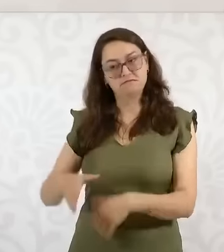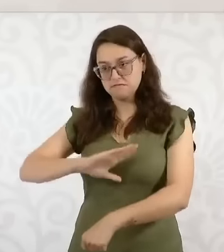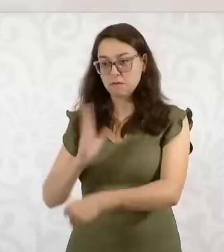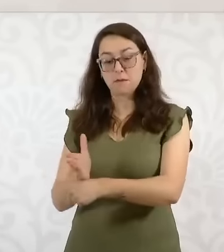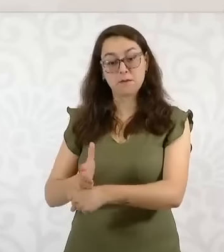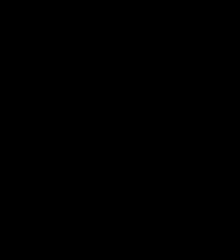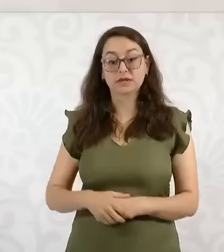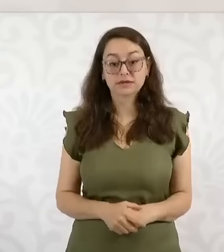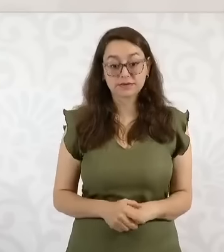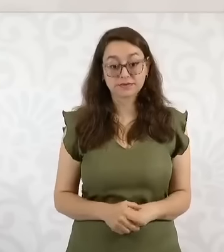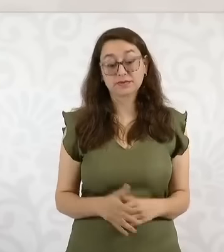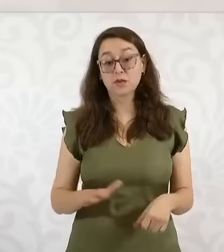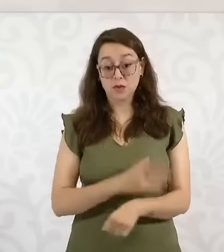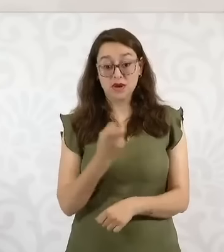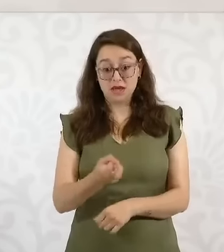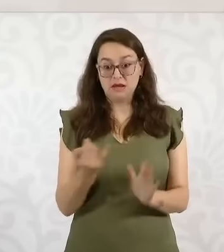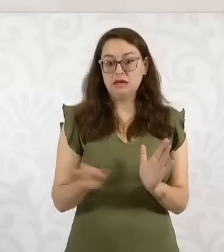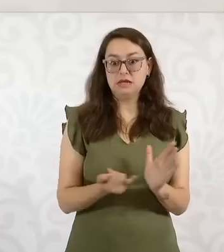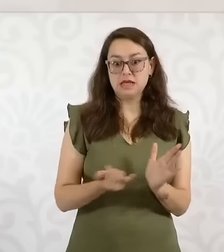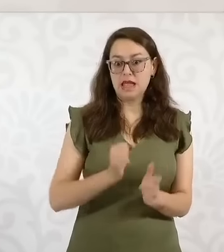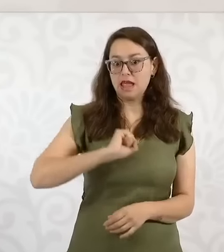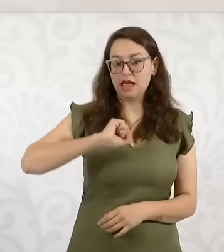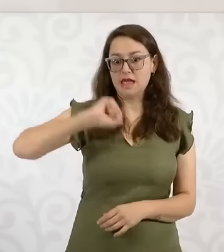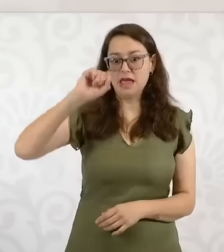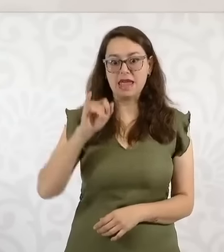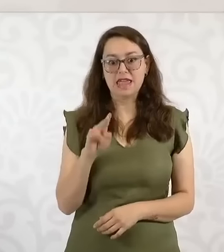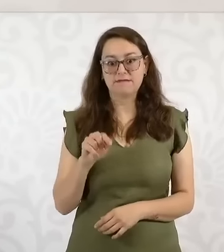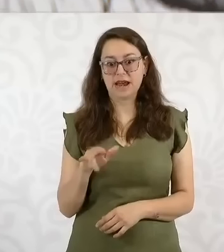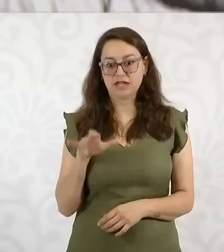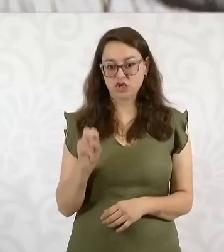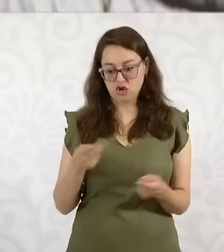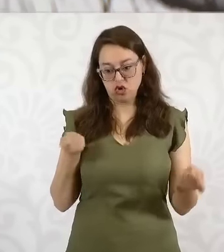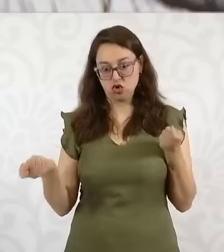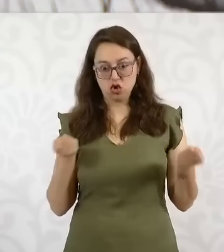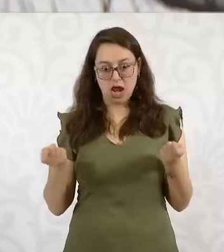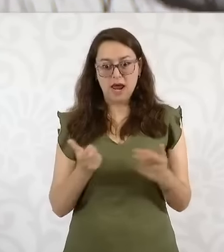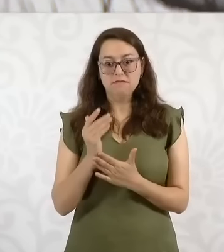con controlar la inflación y tiene que ver con no afectar a la economía de las familias y sobre todo